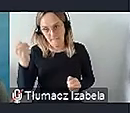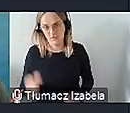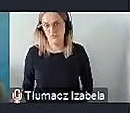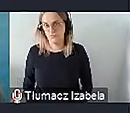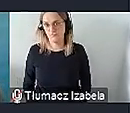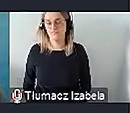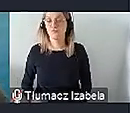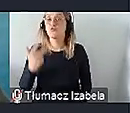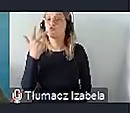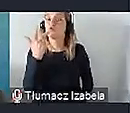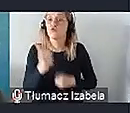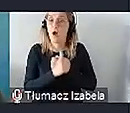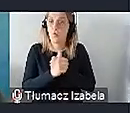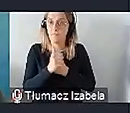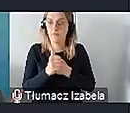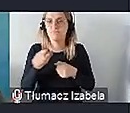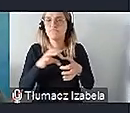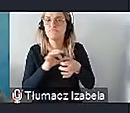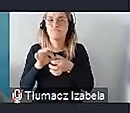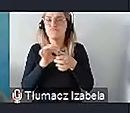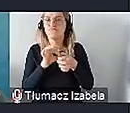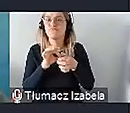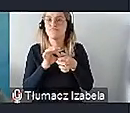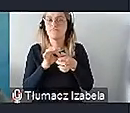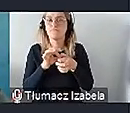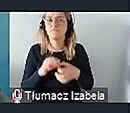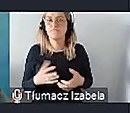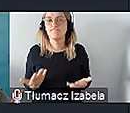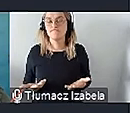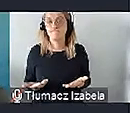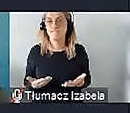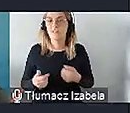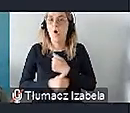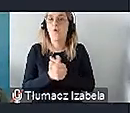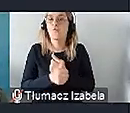Trzeci argument wiąże się z takim argumentem neurobiologicznym,